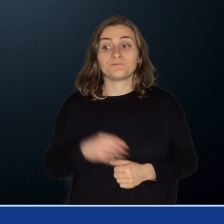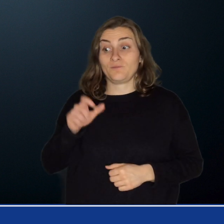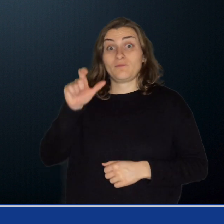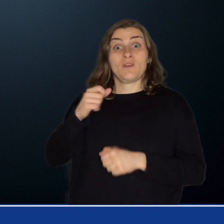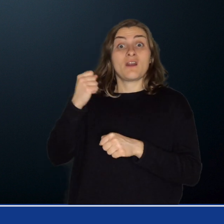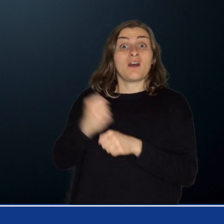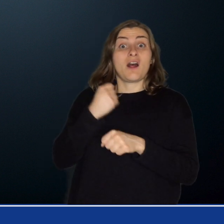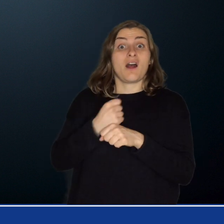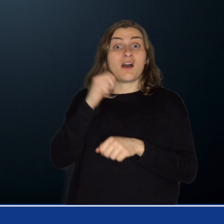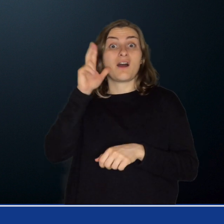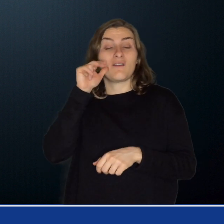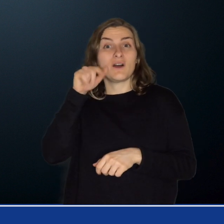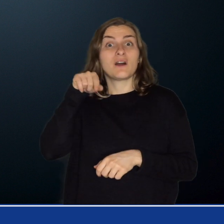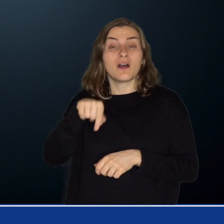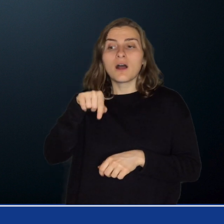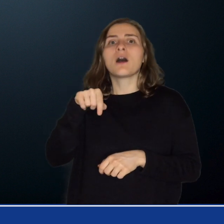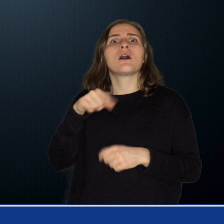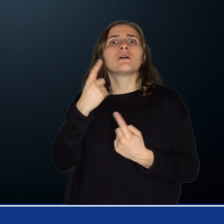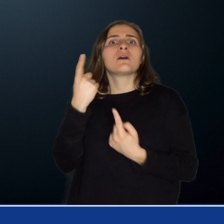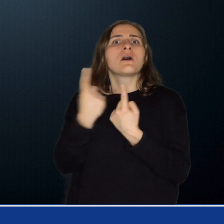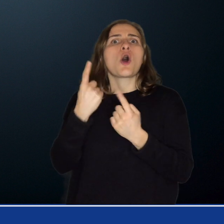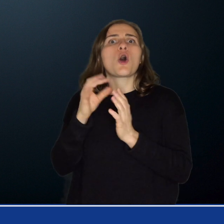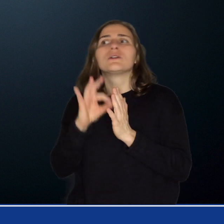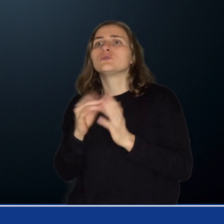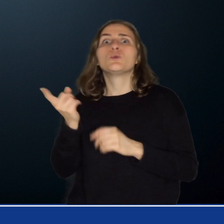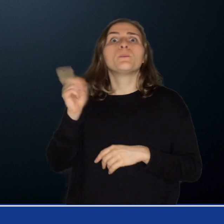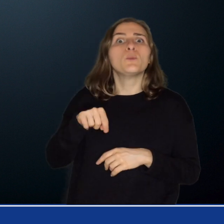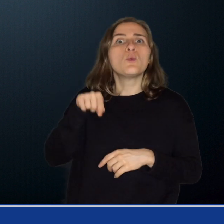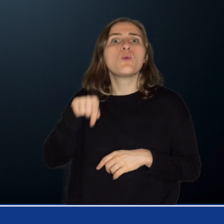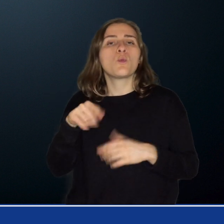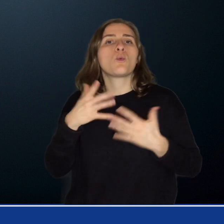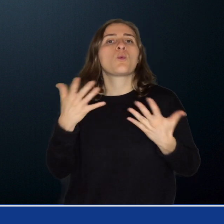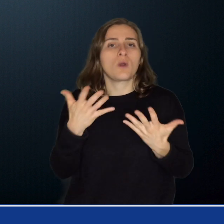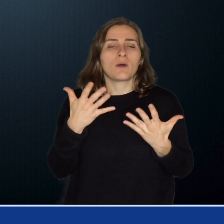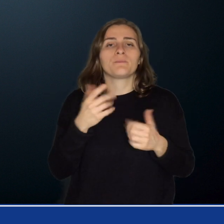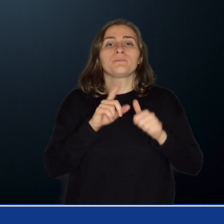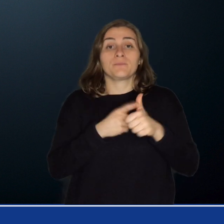Questa possibilità è valida solo per le lavoratrici che: